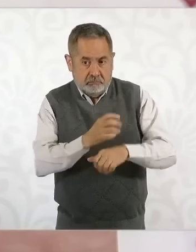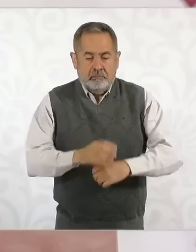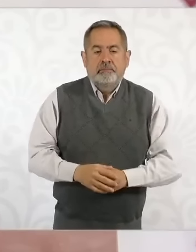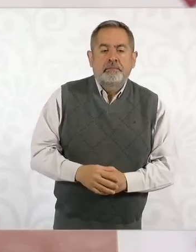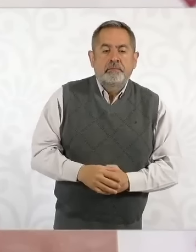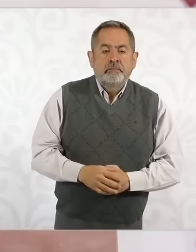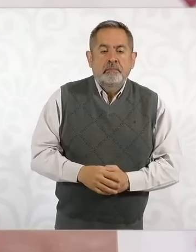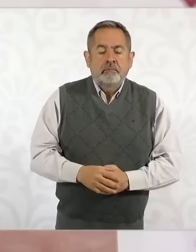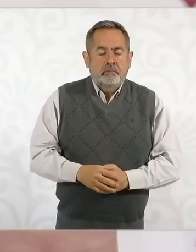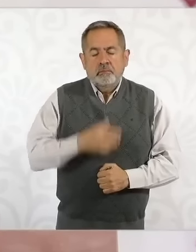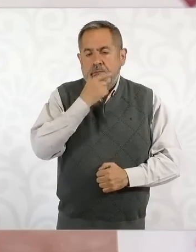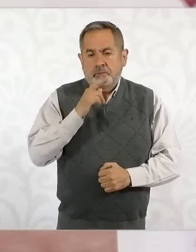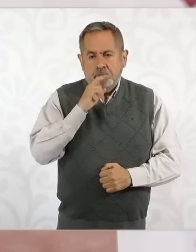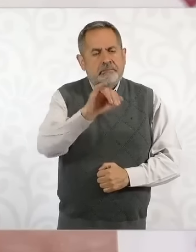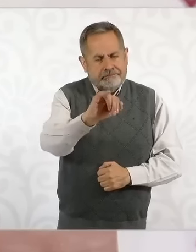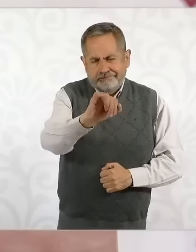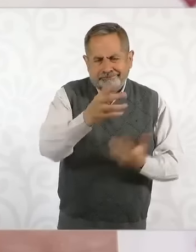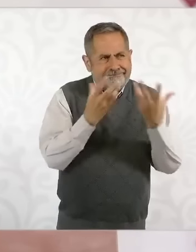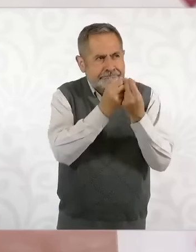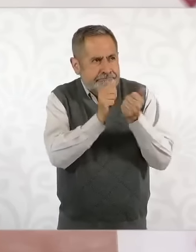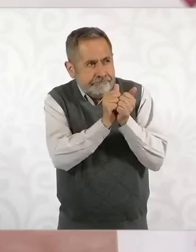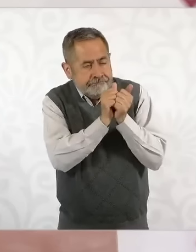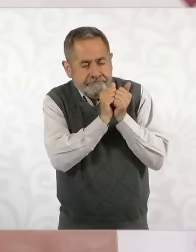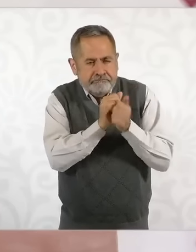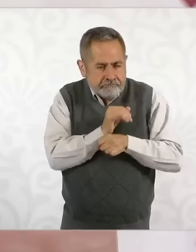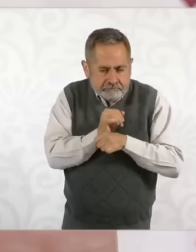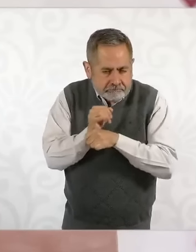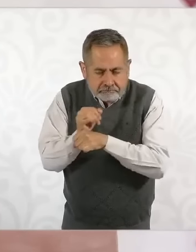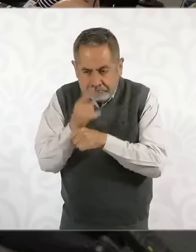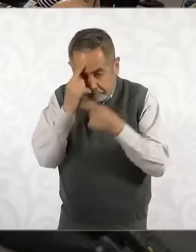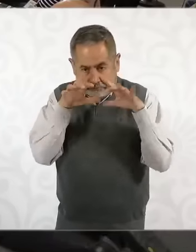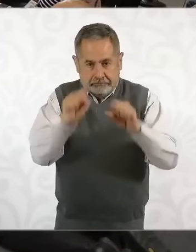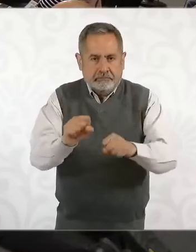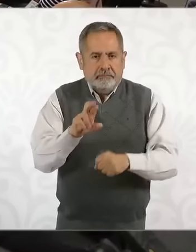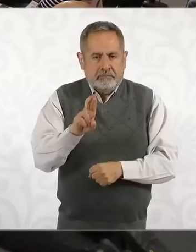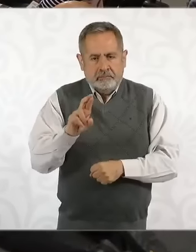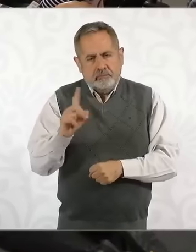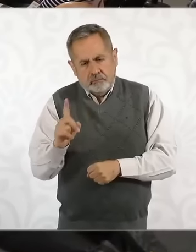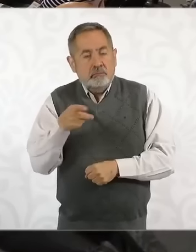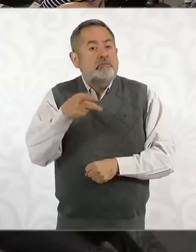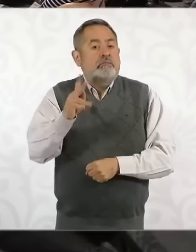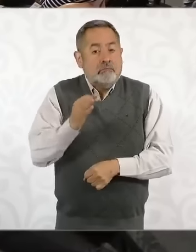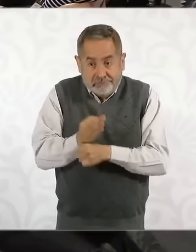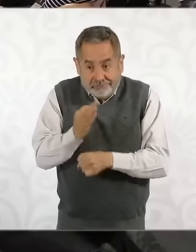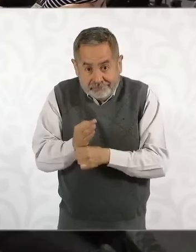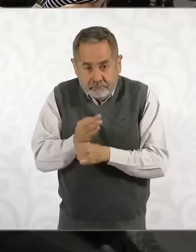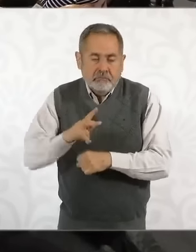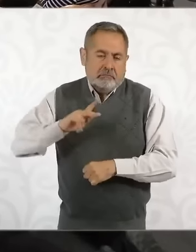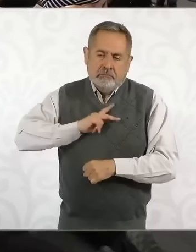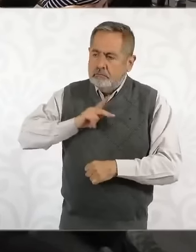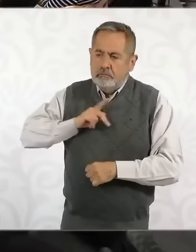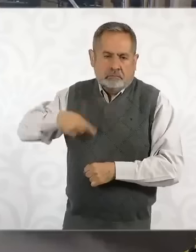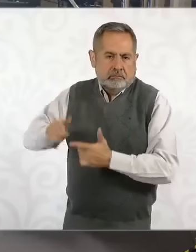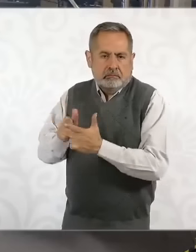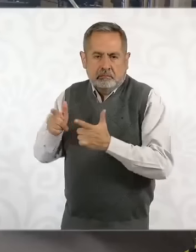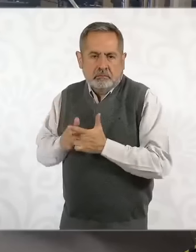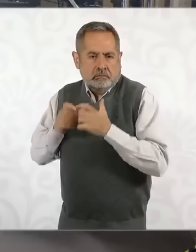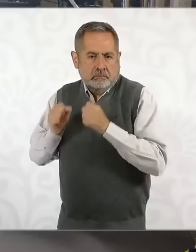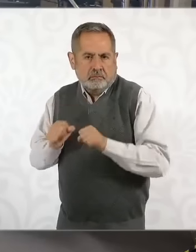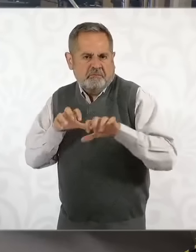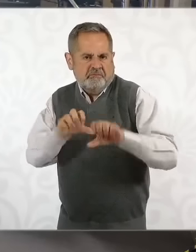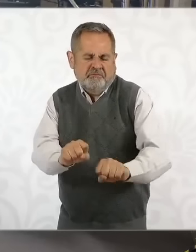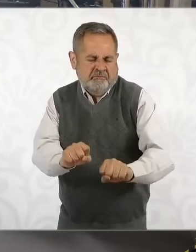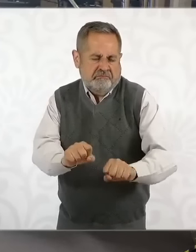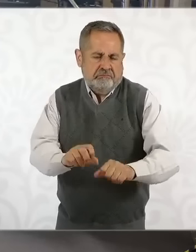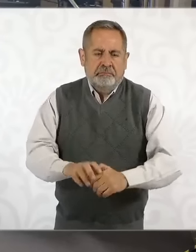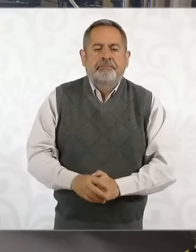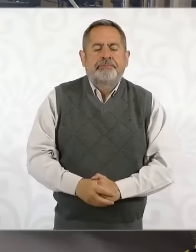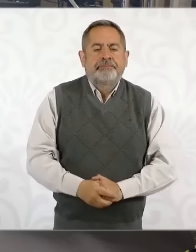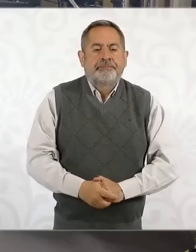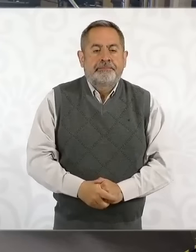pero en esta en esta acción fue una investigación del gabinete de seguridad. Muchas gracias.